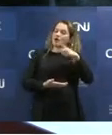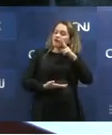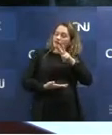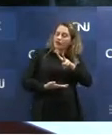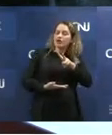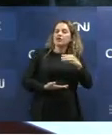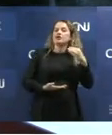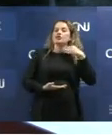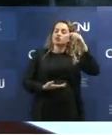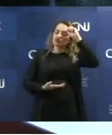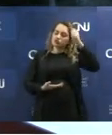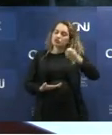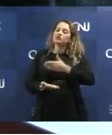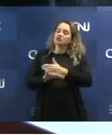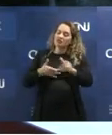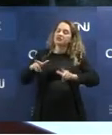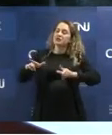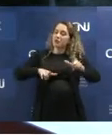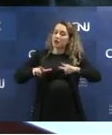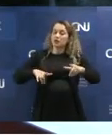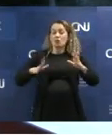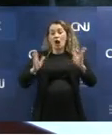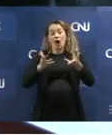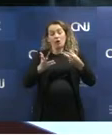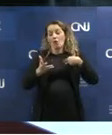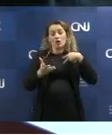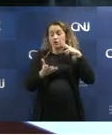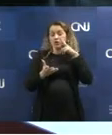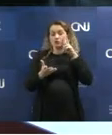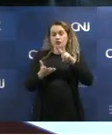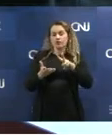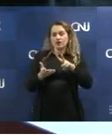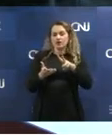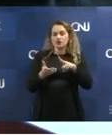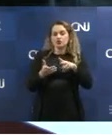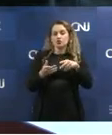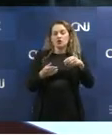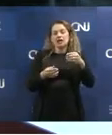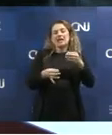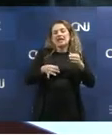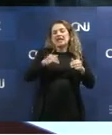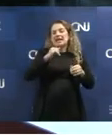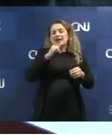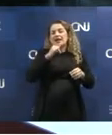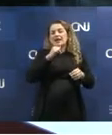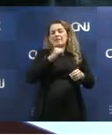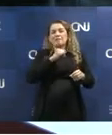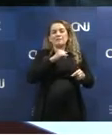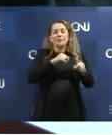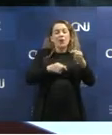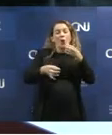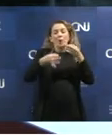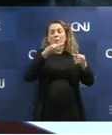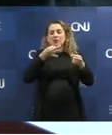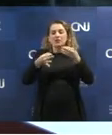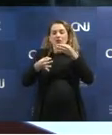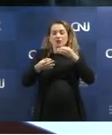Então, não vejo nesse momento razões que justificariam o afastamento dele da vara. Mas com a instauração do processo é como eu estou votando presidente.